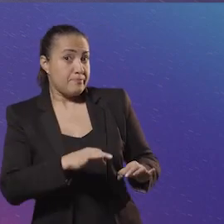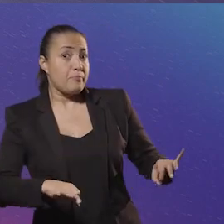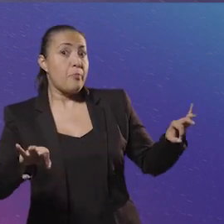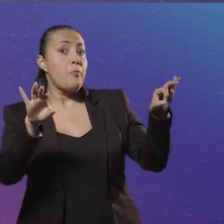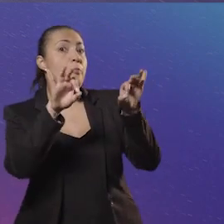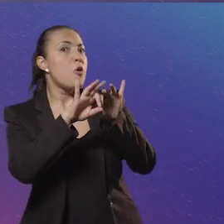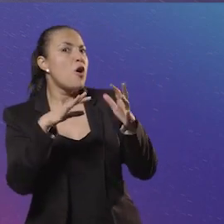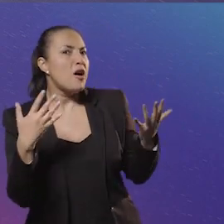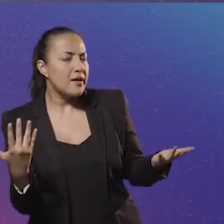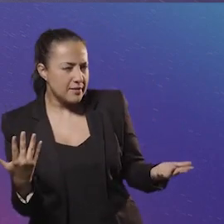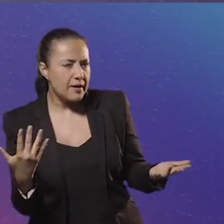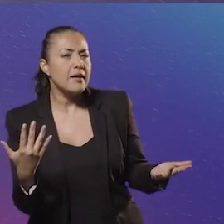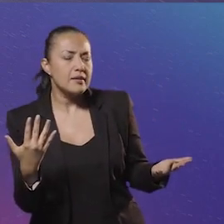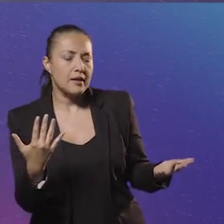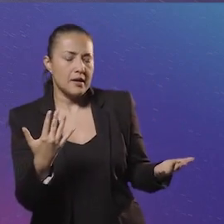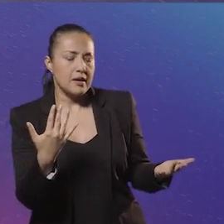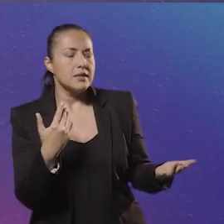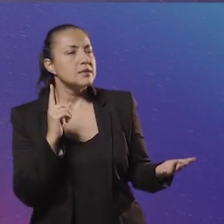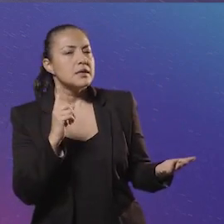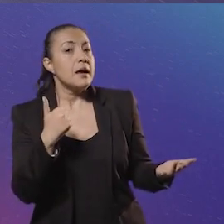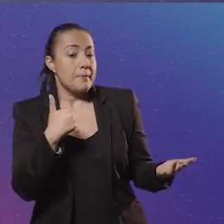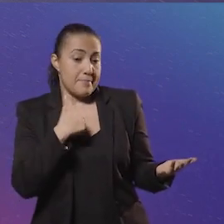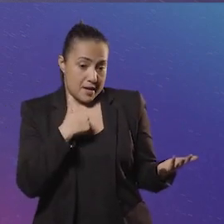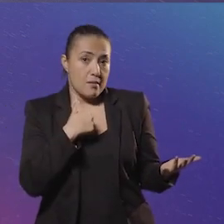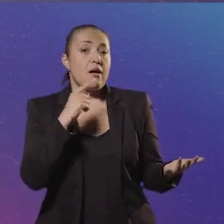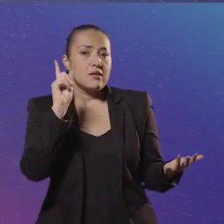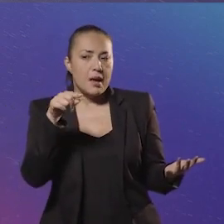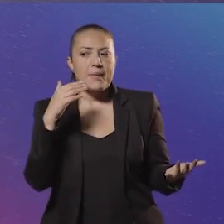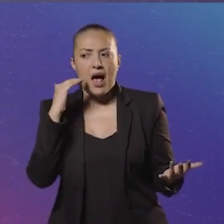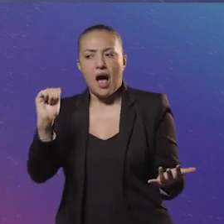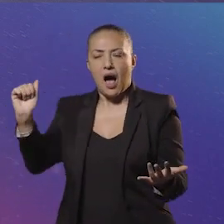hacer énfasis en que, al menos para mí, creo que para muchas compañeras